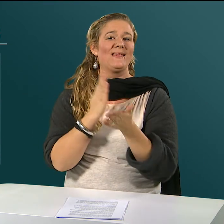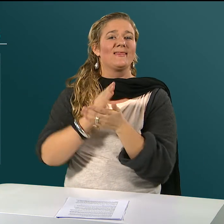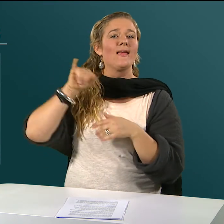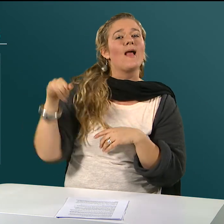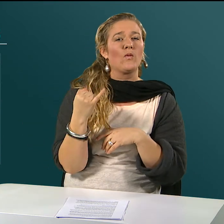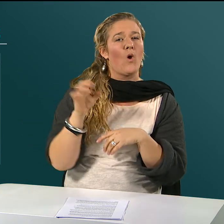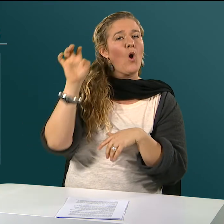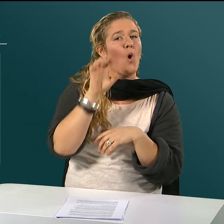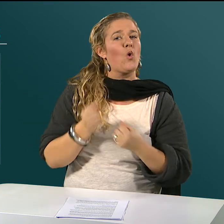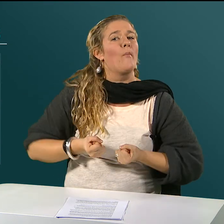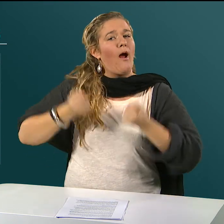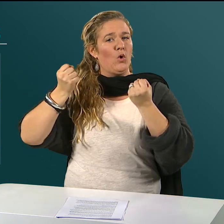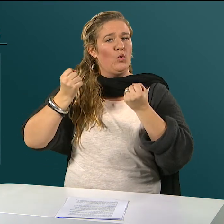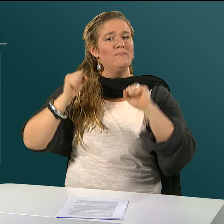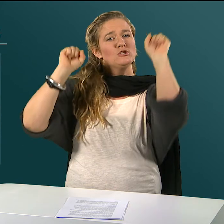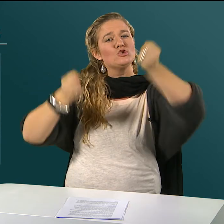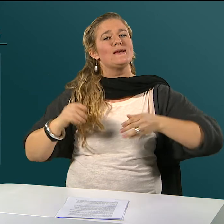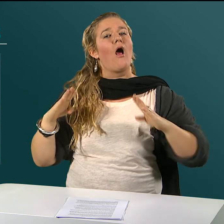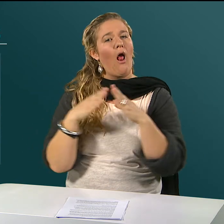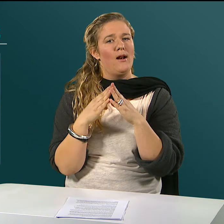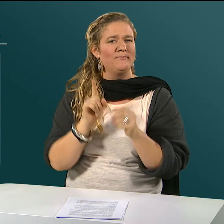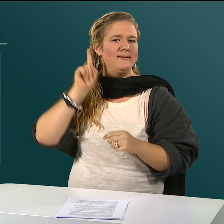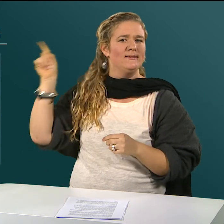Mitte Januar fand der Europacup im Ski-Alpin